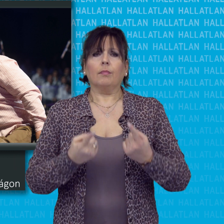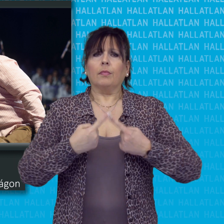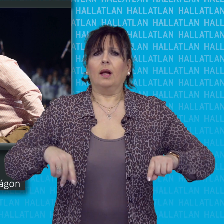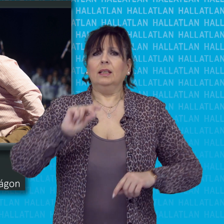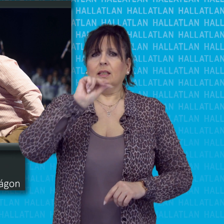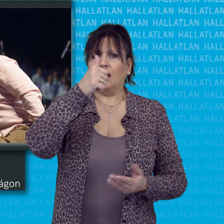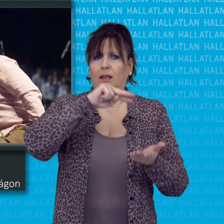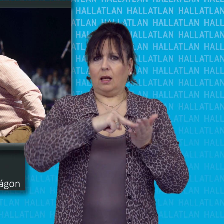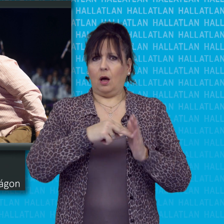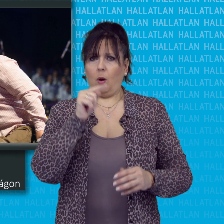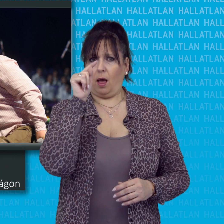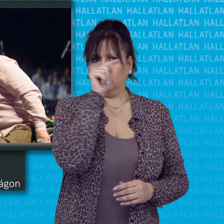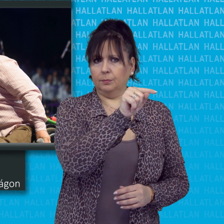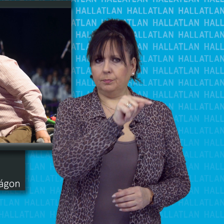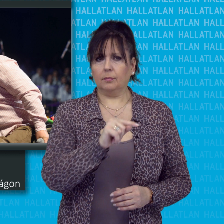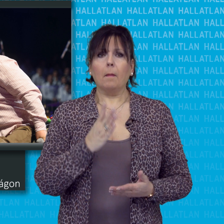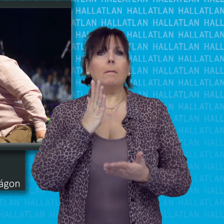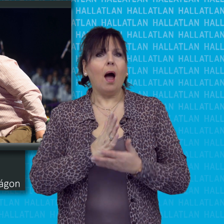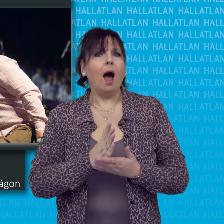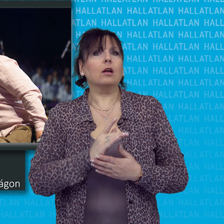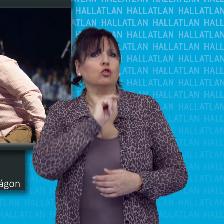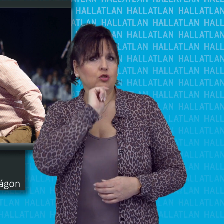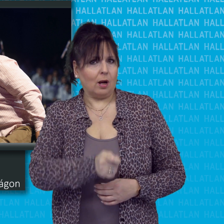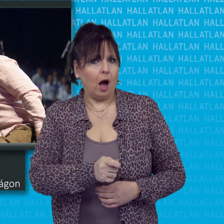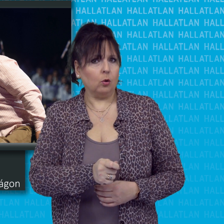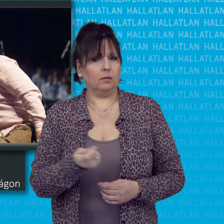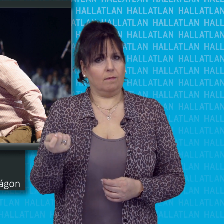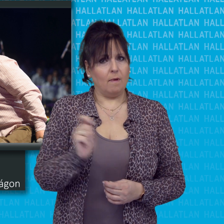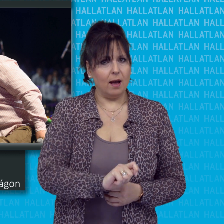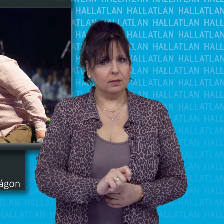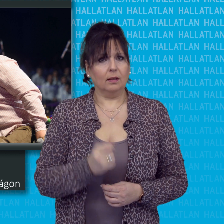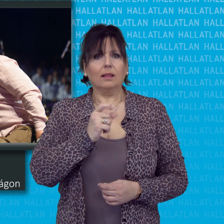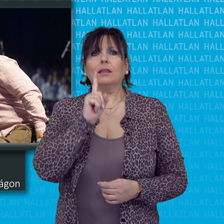A telket már sikerült megvenni a tizenegyedik kerületben,